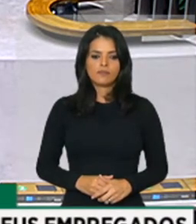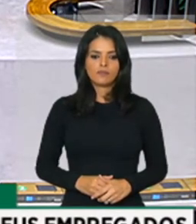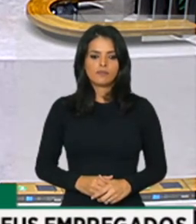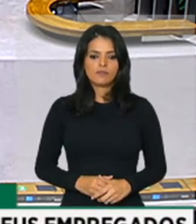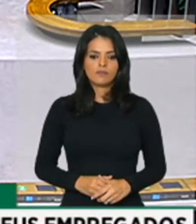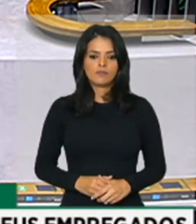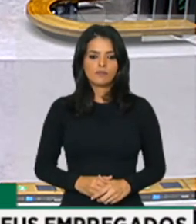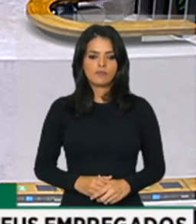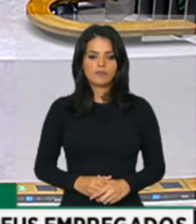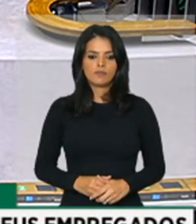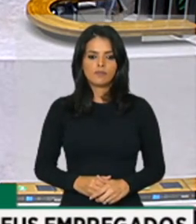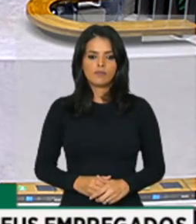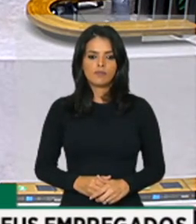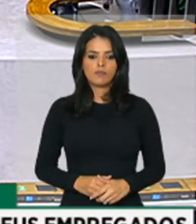ORIENTA O GOVERNO. -- [PRESIDENTE]: É ...